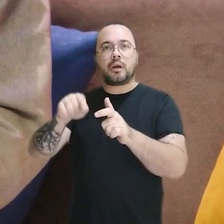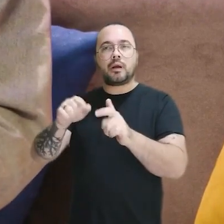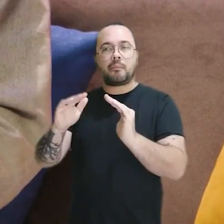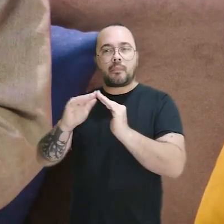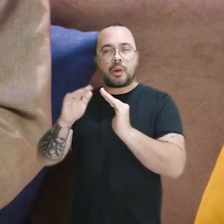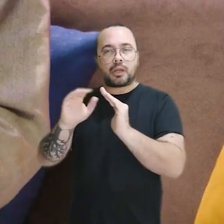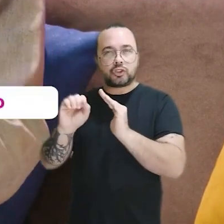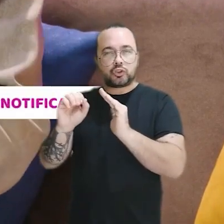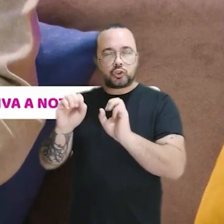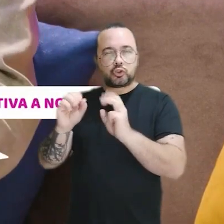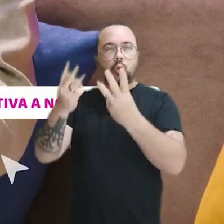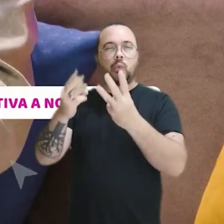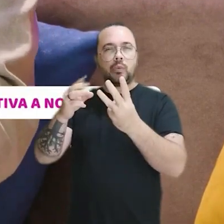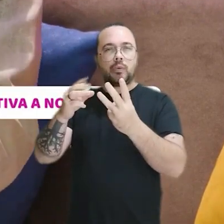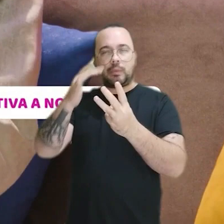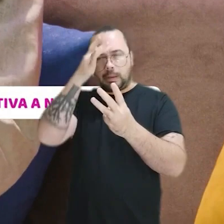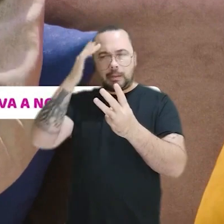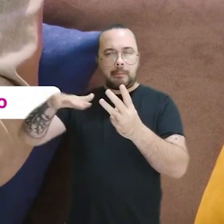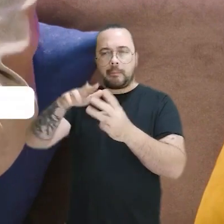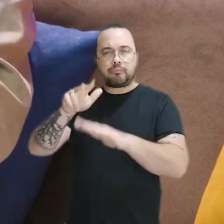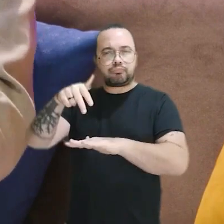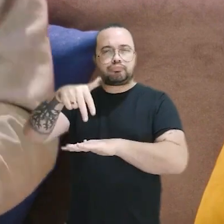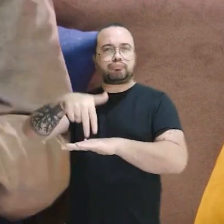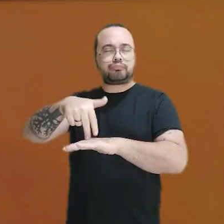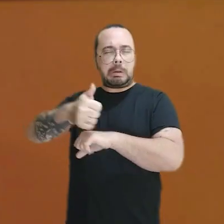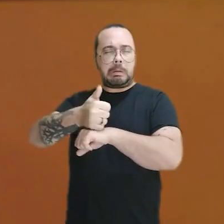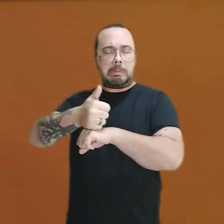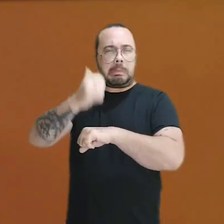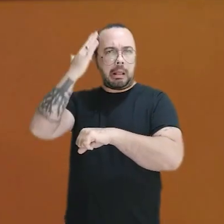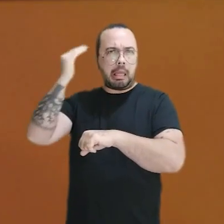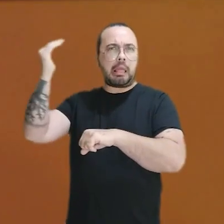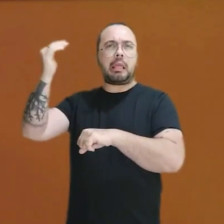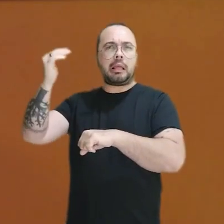de show que, meu, uma galera muito pica já tocou lá. O Jimmy Hendrix tocava com Eric Clapton lá, terça-feira,